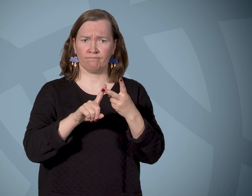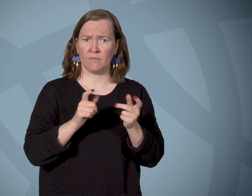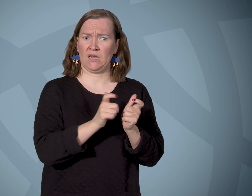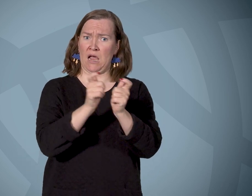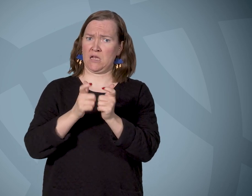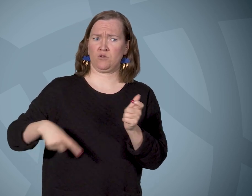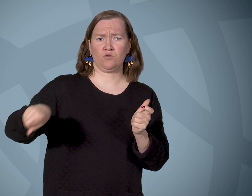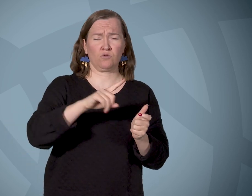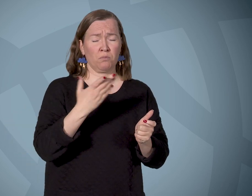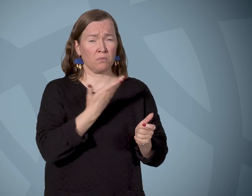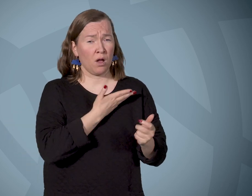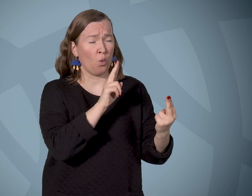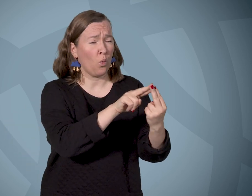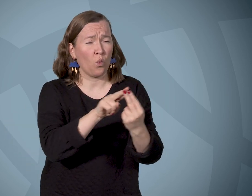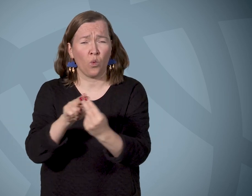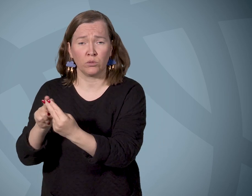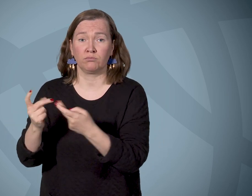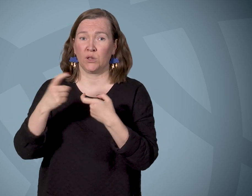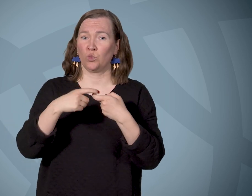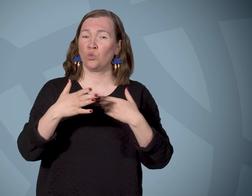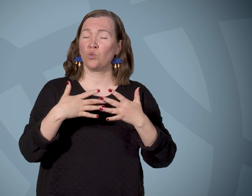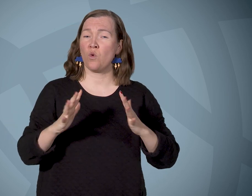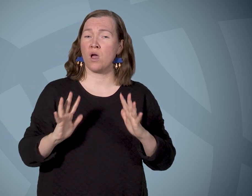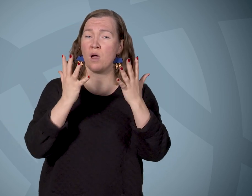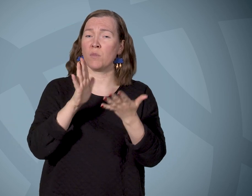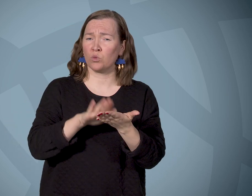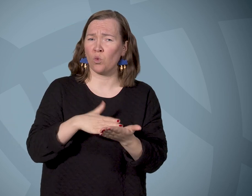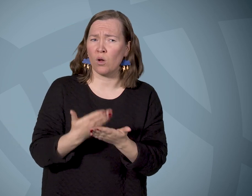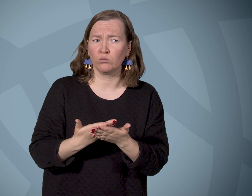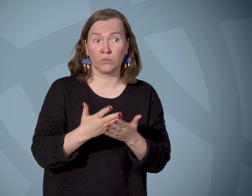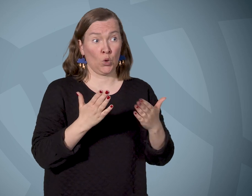Järjestöt ovat saaneet runsaasti yhteydenottoja työelämätulkkauksesta -